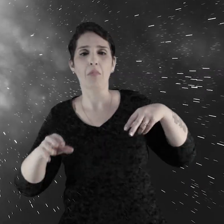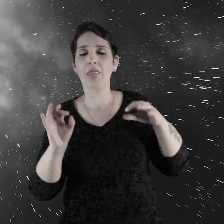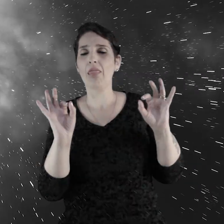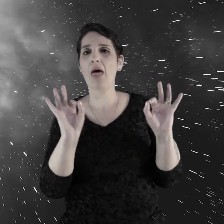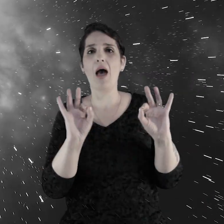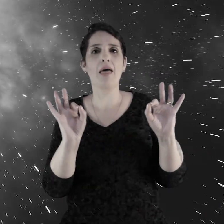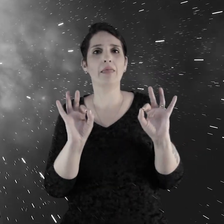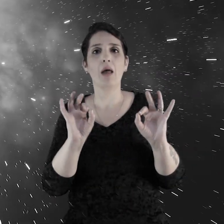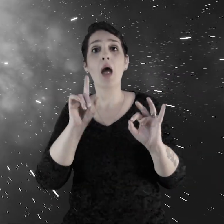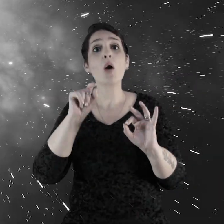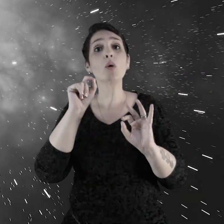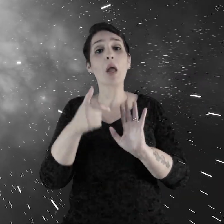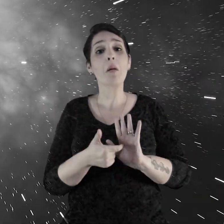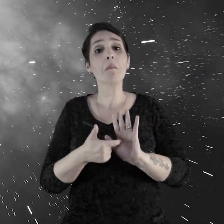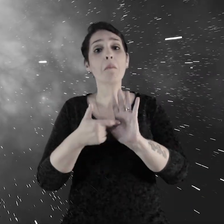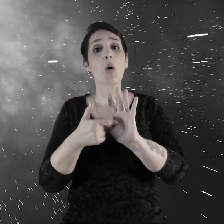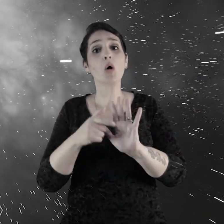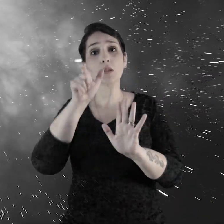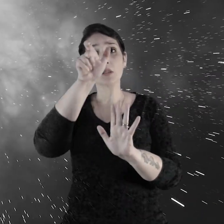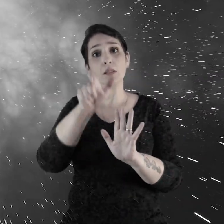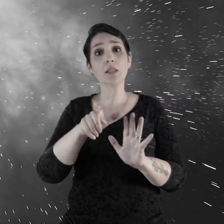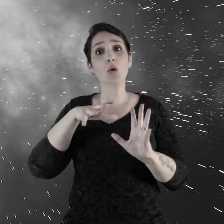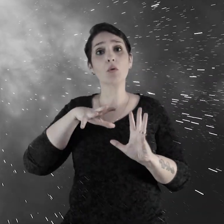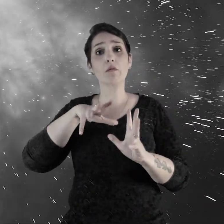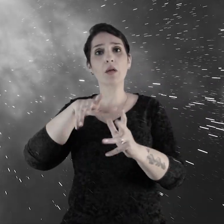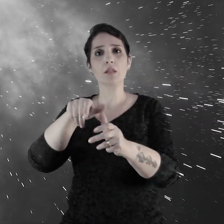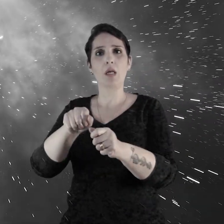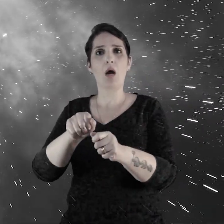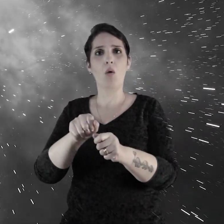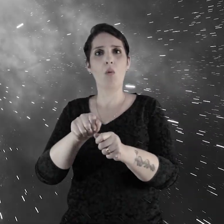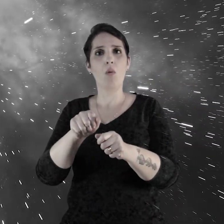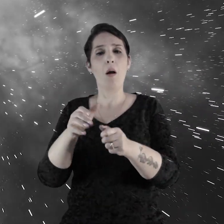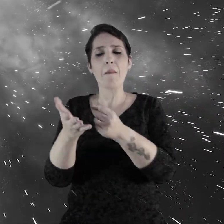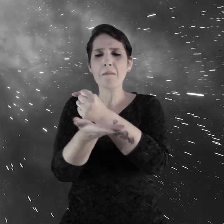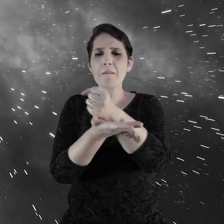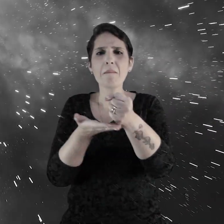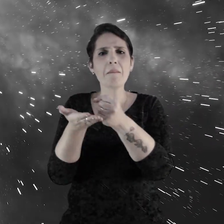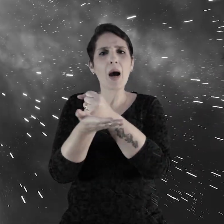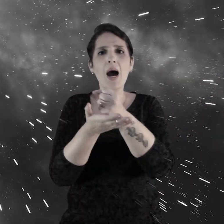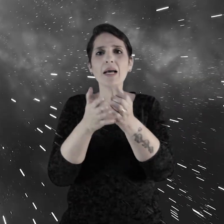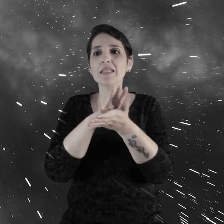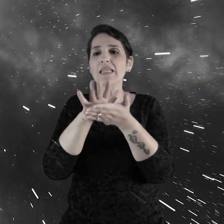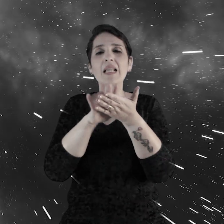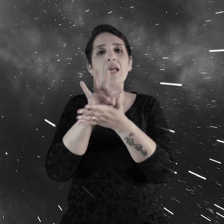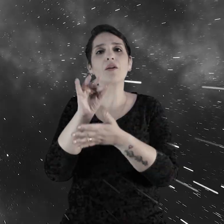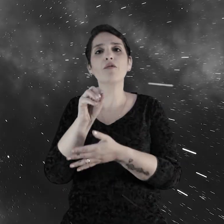É uma expressão do ser universal. A substância amorfa da existência.